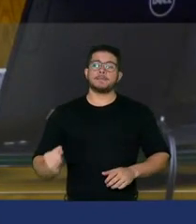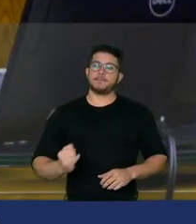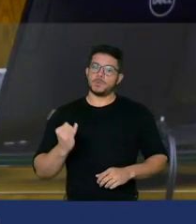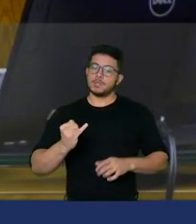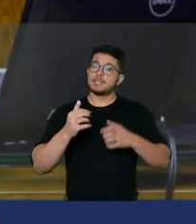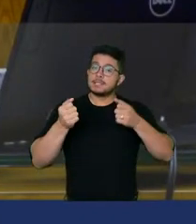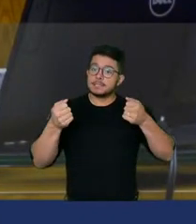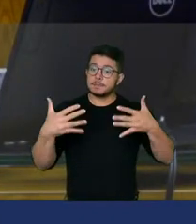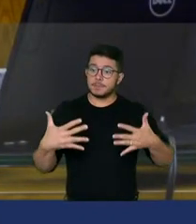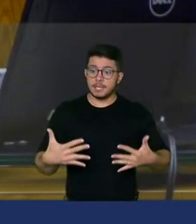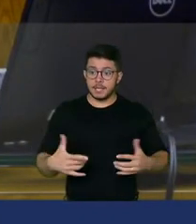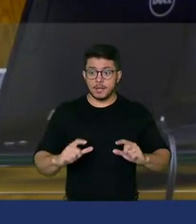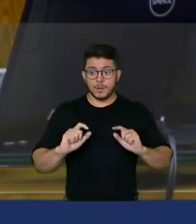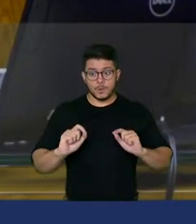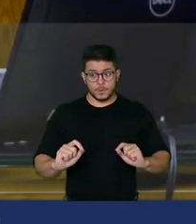RELATÓRIO EM PLENÁRIO, SÓ PONDERO QUE JÁ ALGUM TEMPO